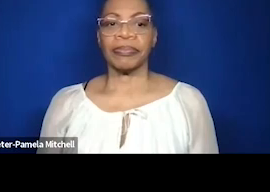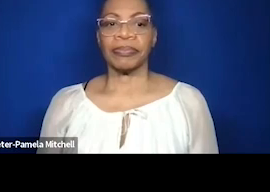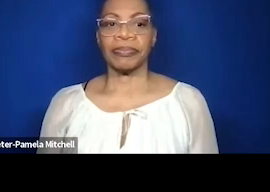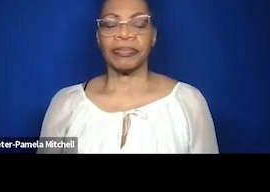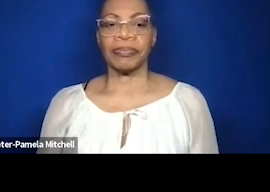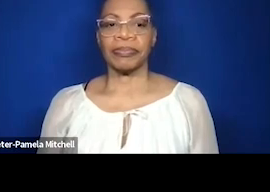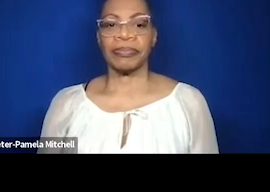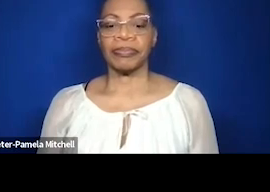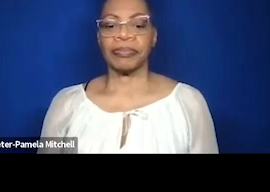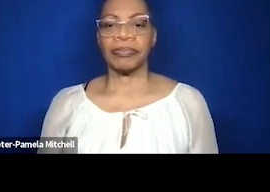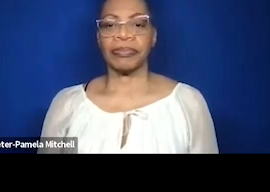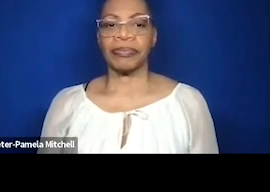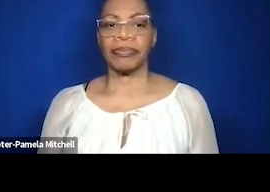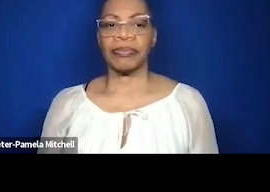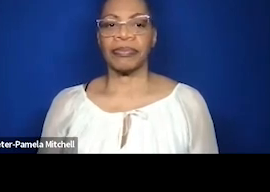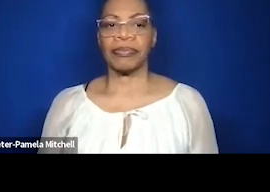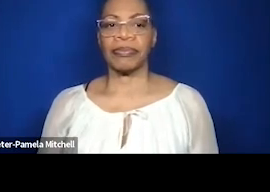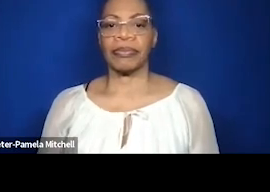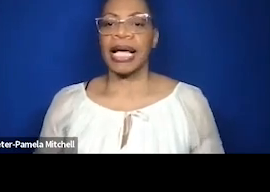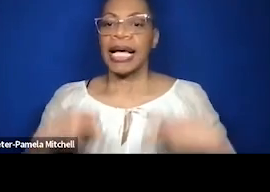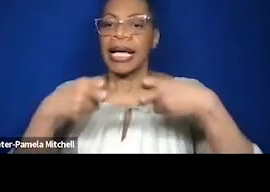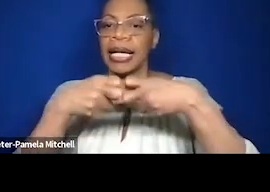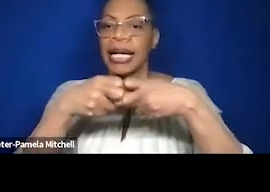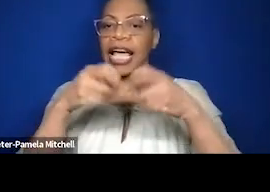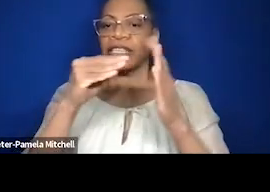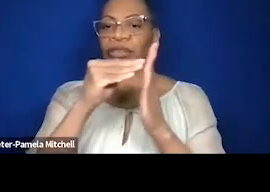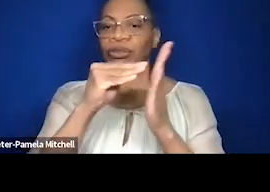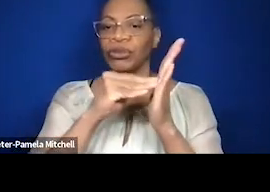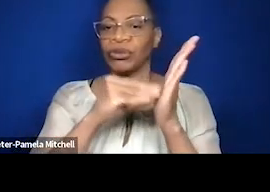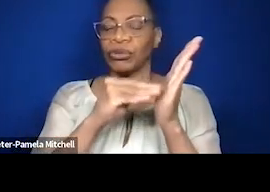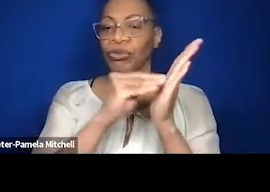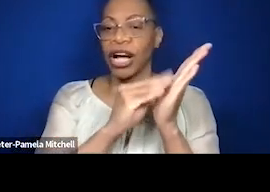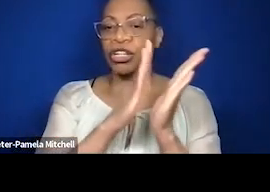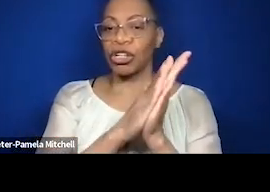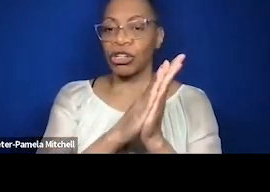Muy bien. Registros Electrónicos Express, a menudo escucharán esto referido como ERE.